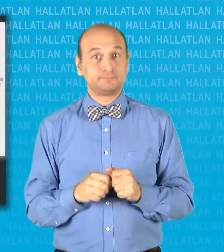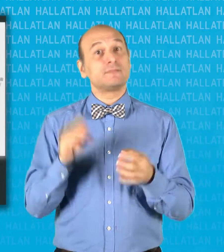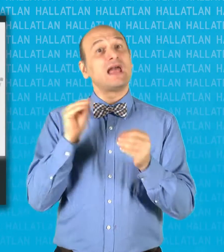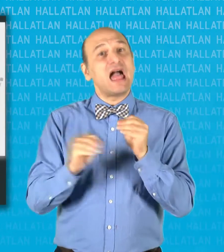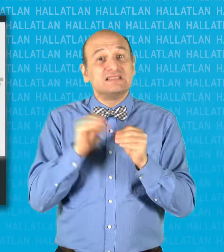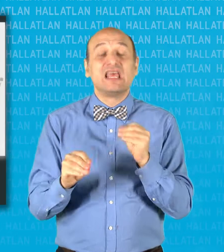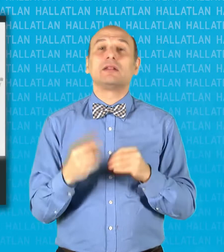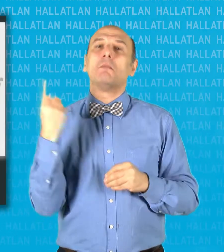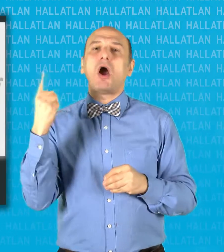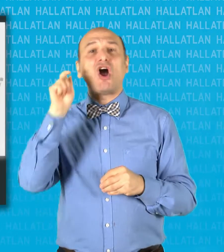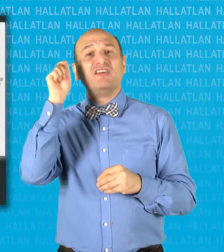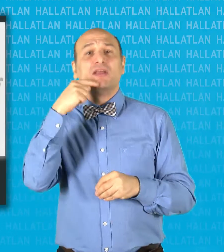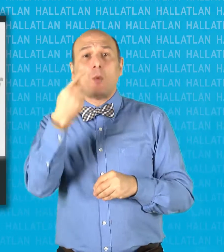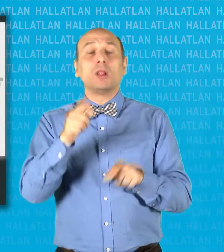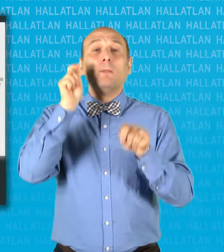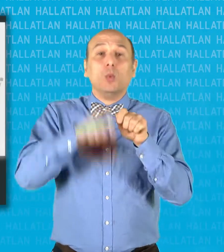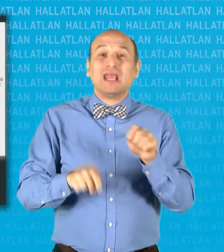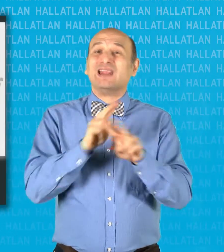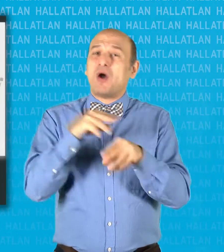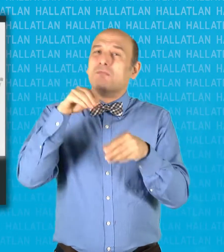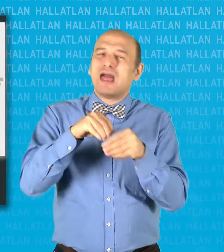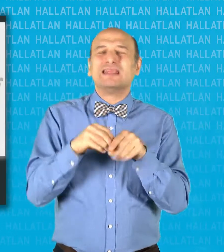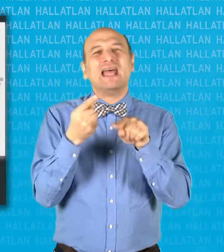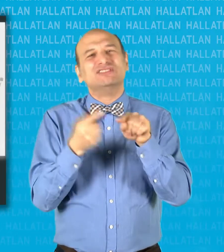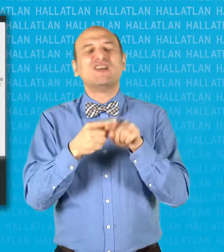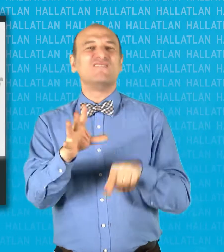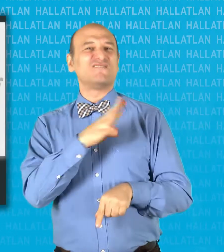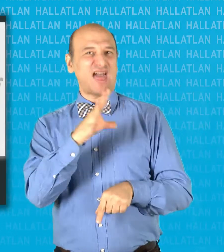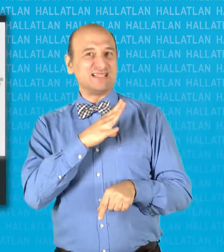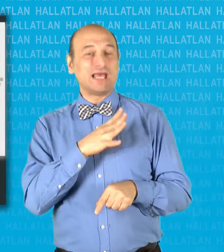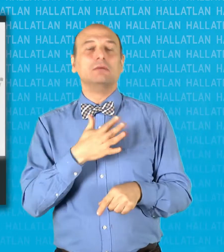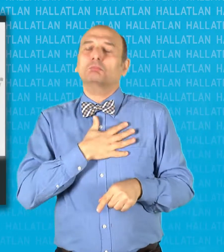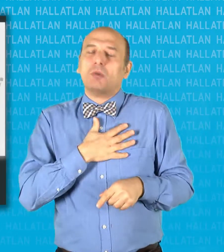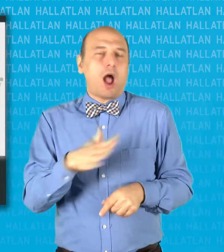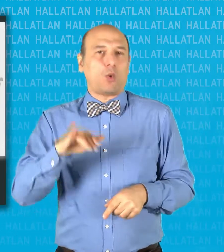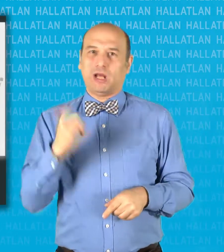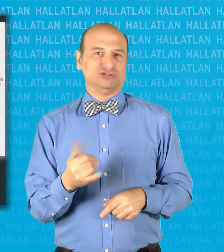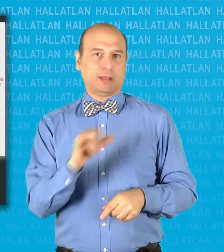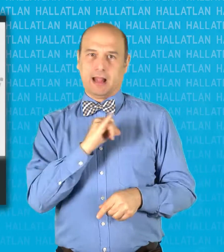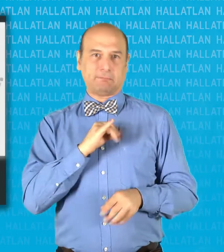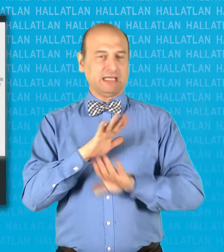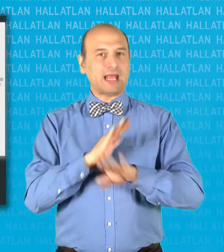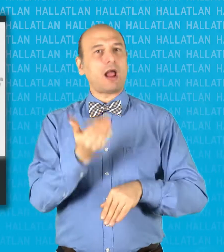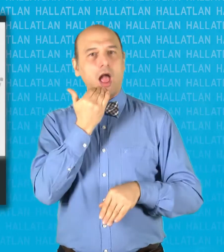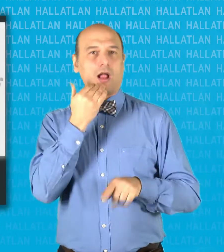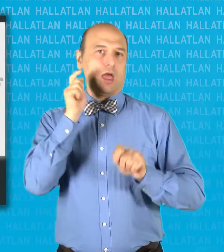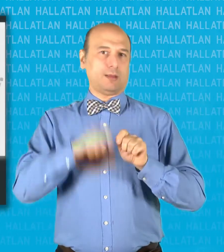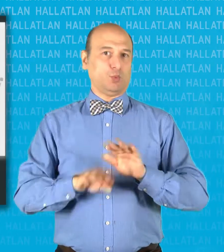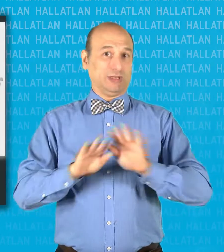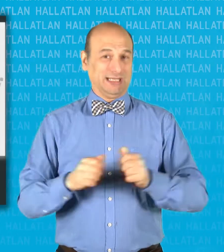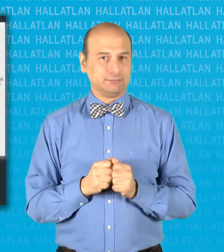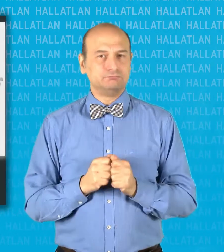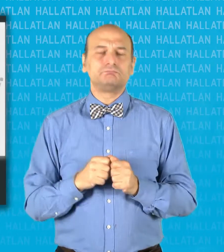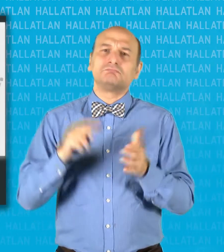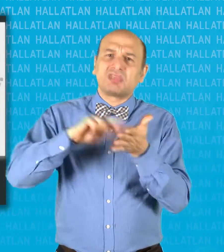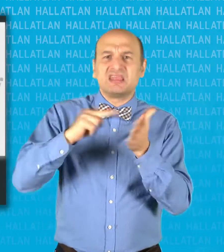Éppen ezért nem érdekli a műtéttel járó kockázat.